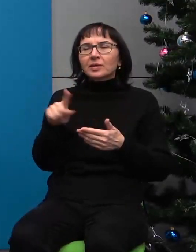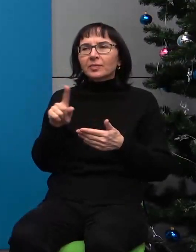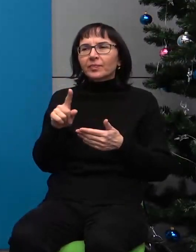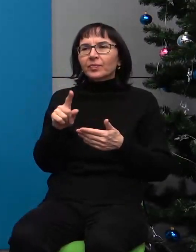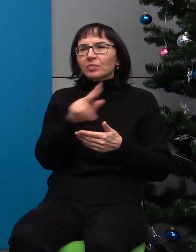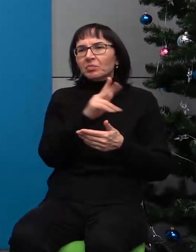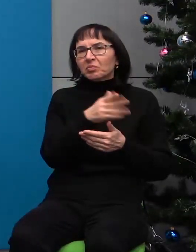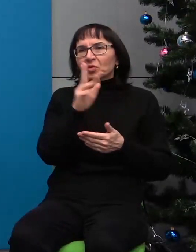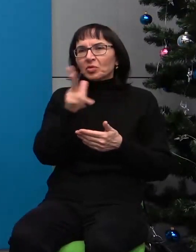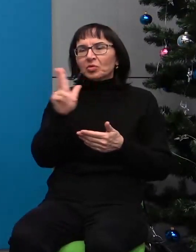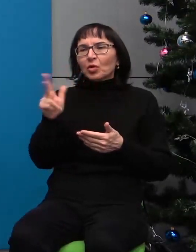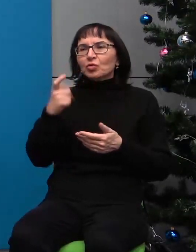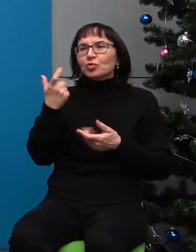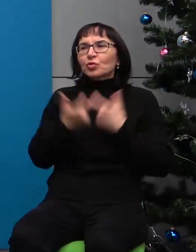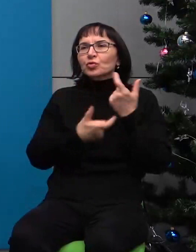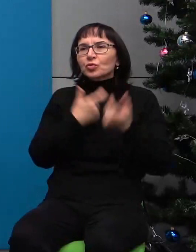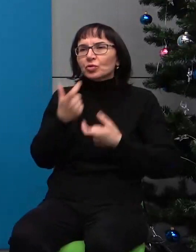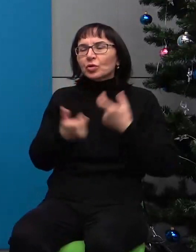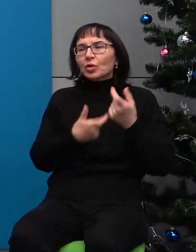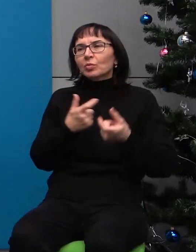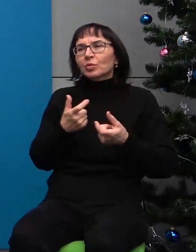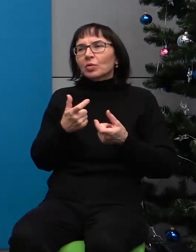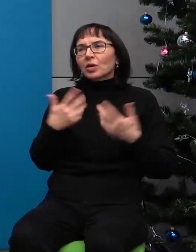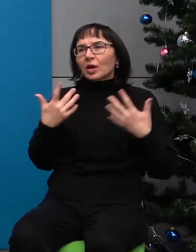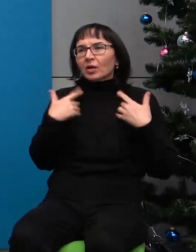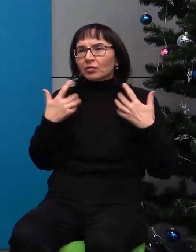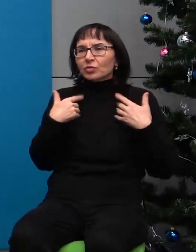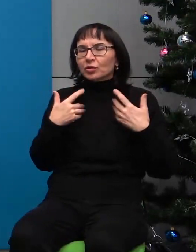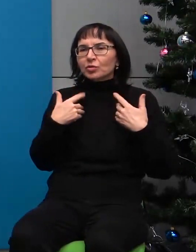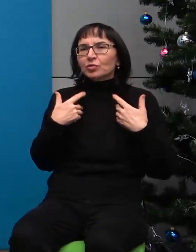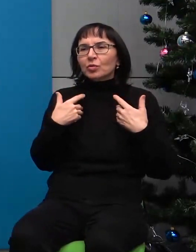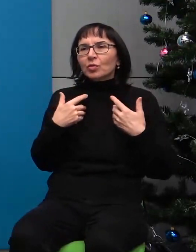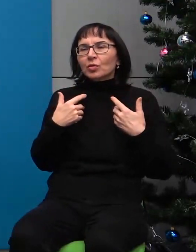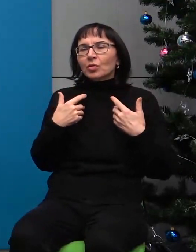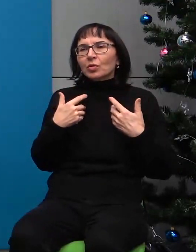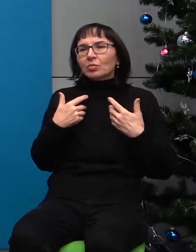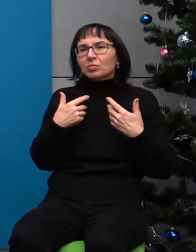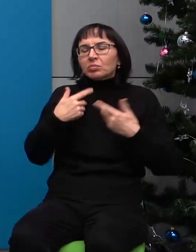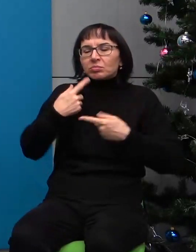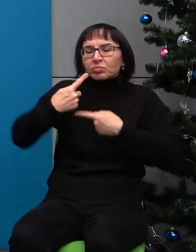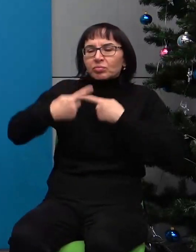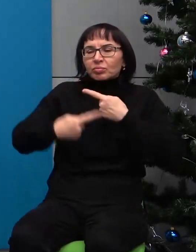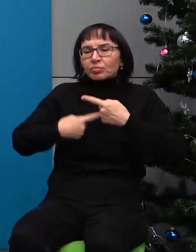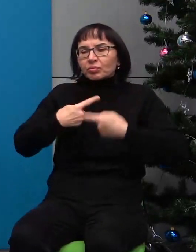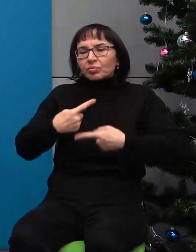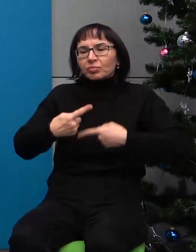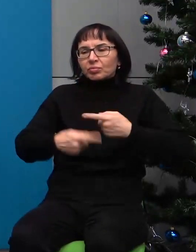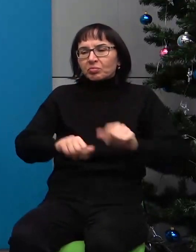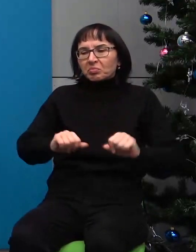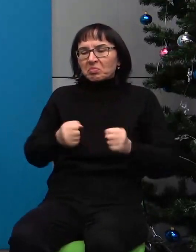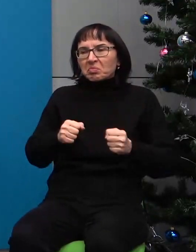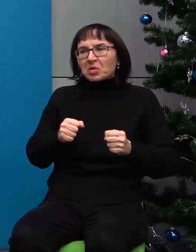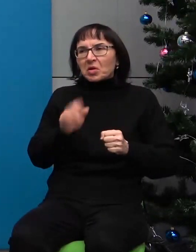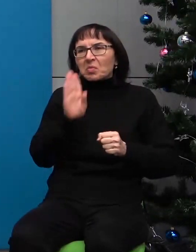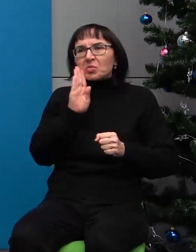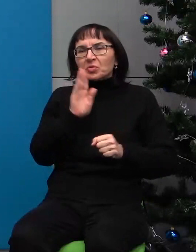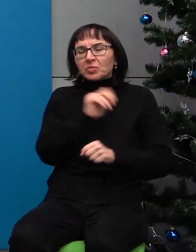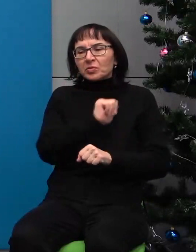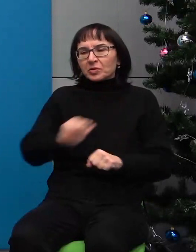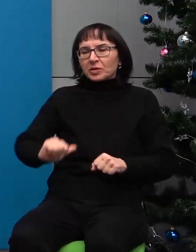coś tam w życiu zrobił. Bo tak po prostu jest w życiu. Rzeczy się dzieją po prostu, bo się dzieją, prawda. Więc ja napisałem do nich